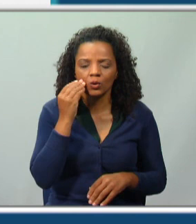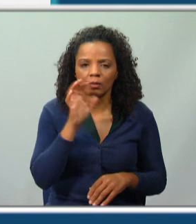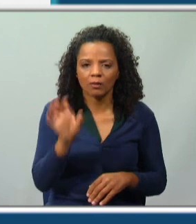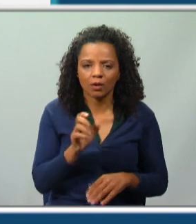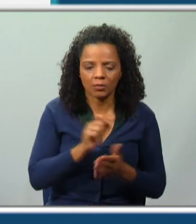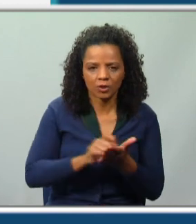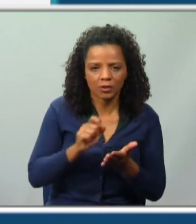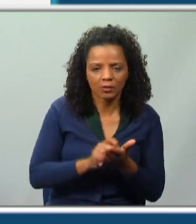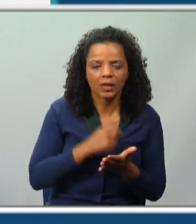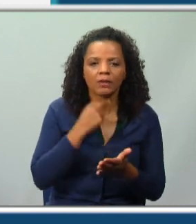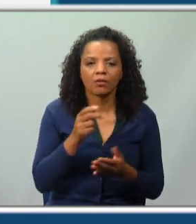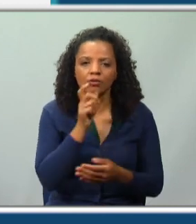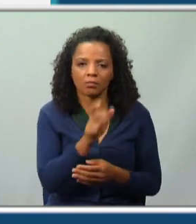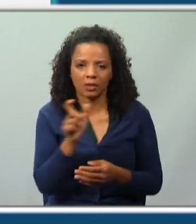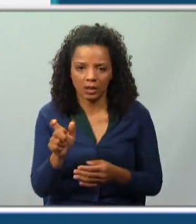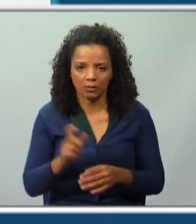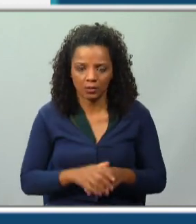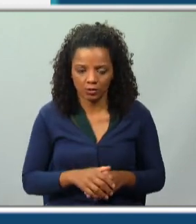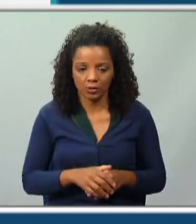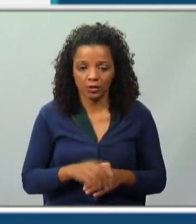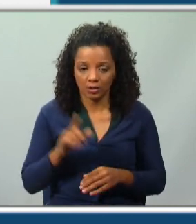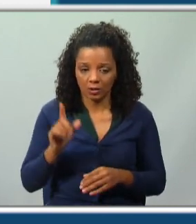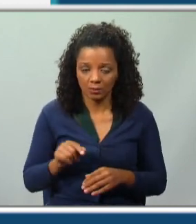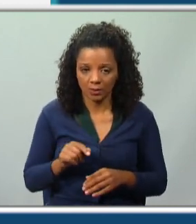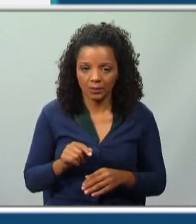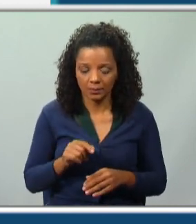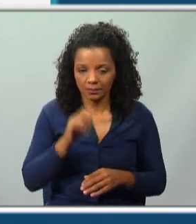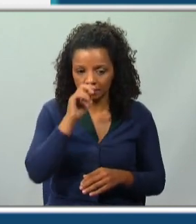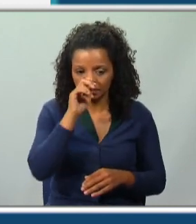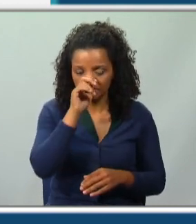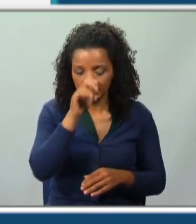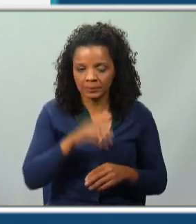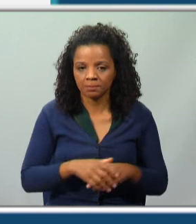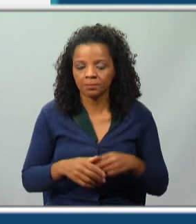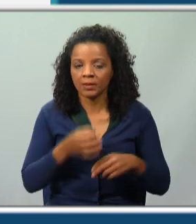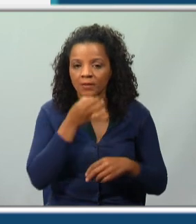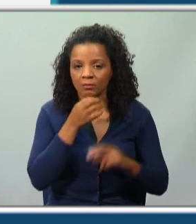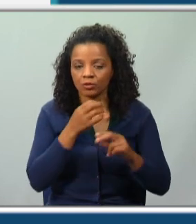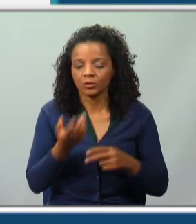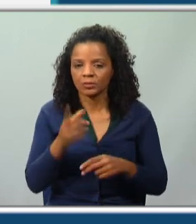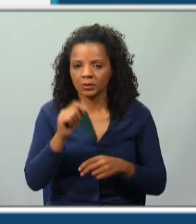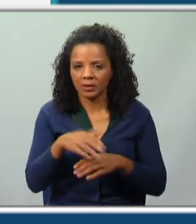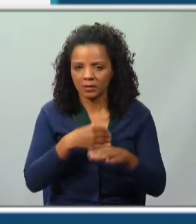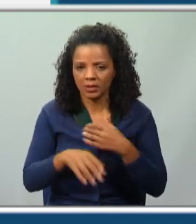fonéticas entre as palavras estivemos de que nomeadamente a falar e aplicar com 我們之間的語音即與